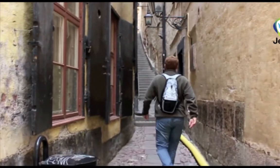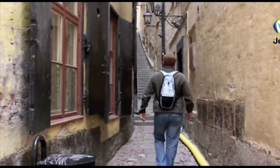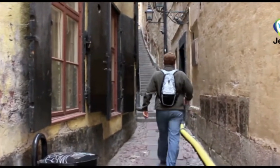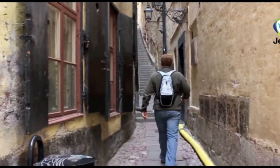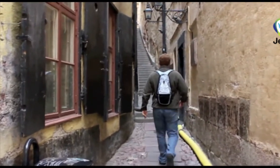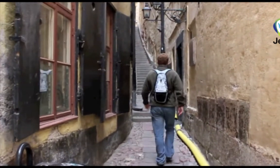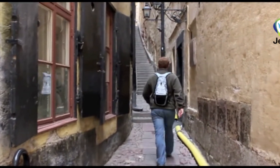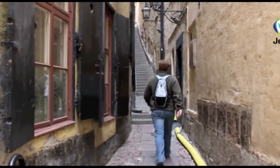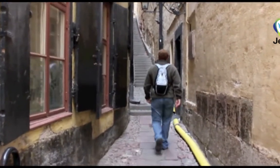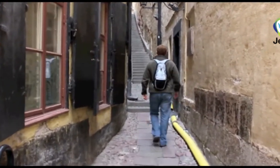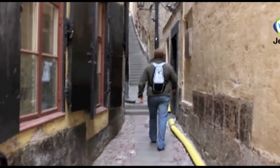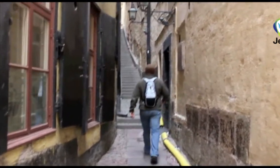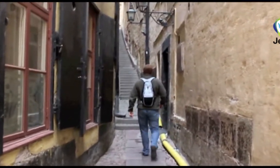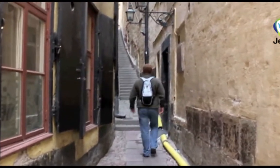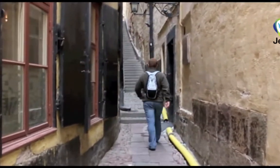Nézd meg, milyen keskeny!